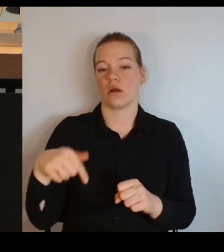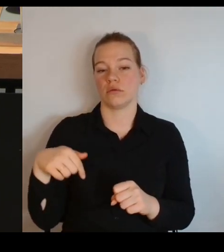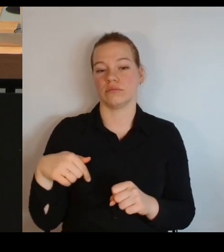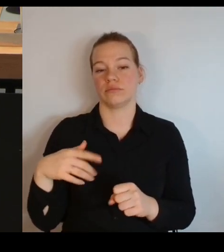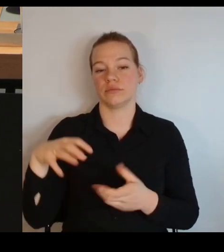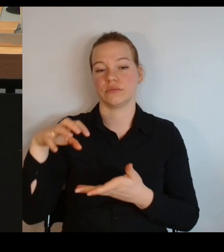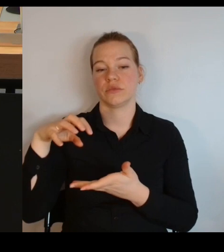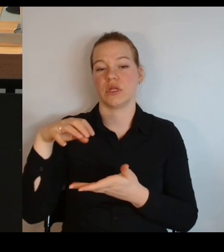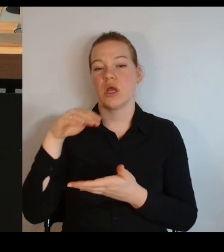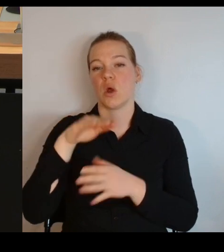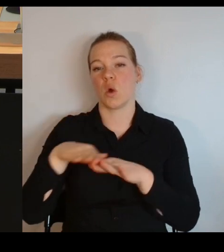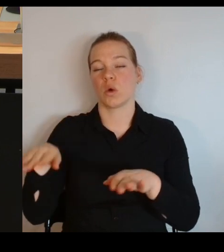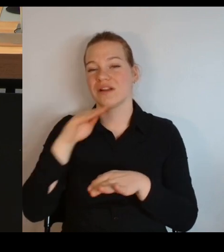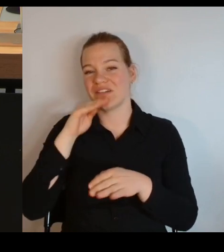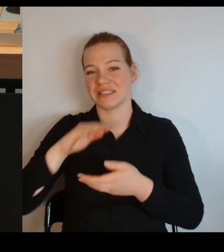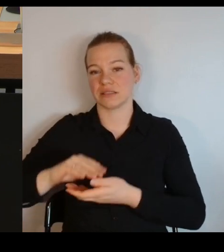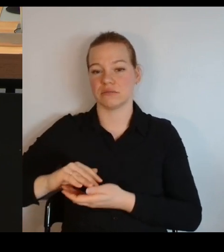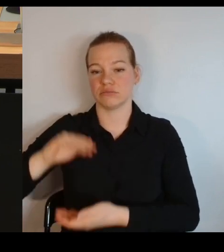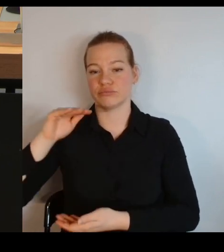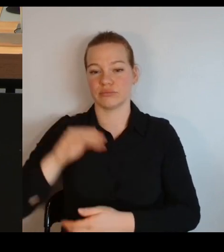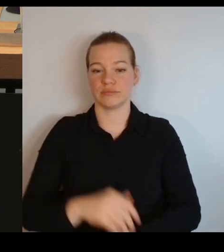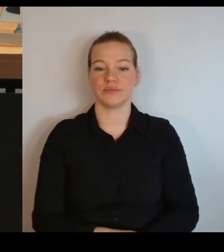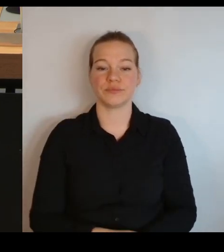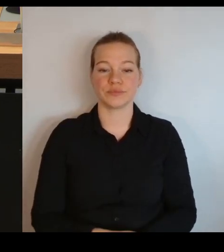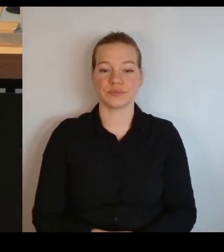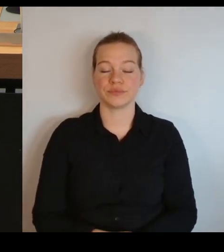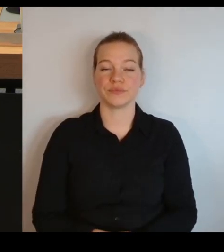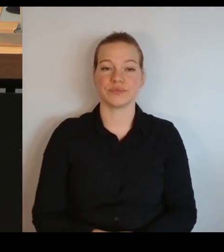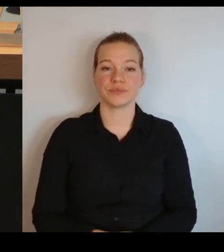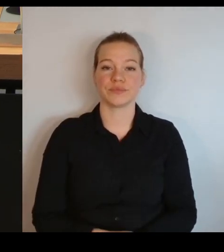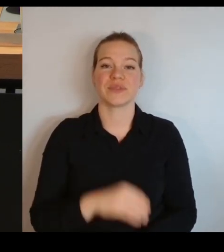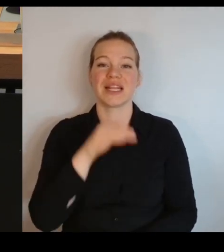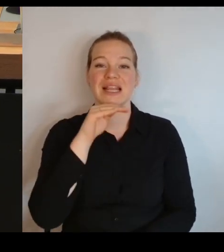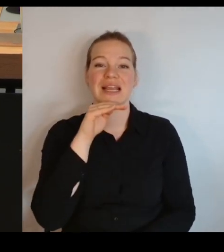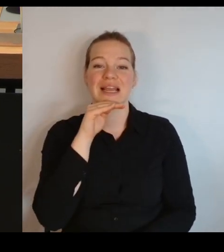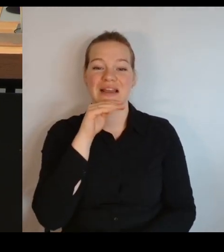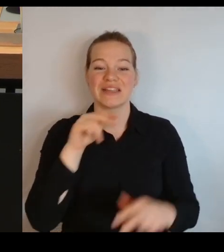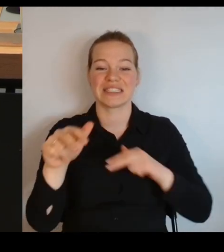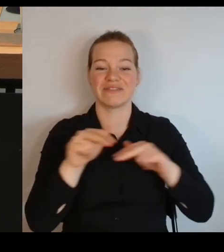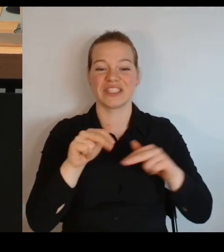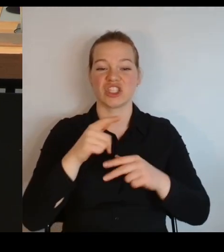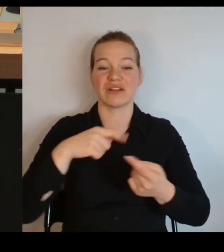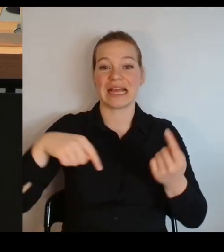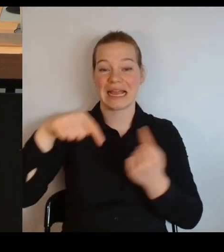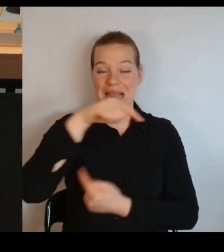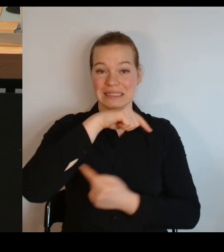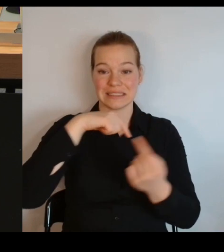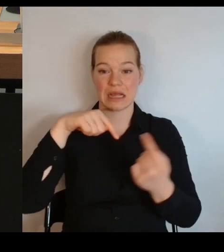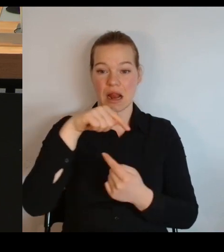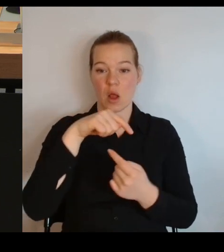grünen Lungen Berlins, verlangsamt damit die Überhitzung der Stadträume und verbessern so nachhaltig die Lebensqualität der